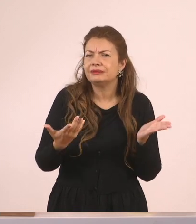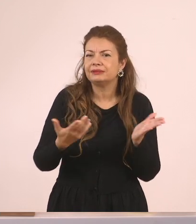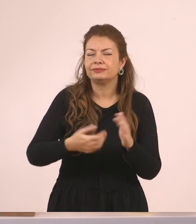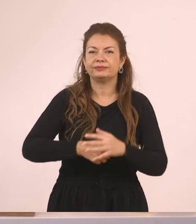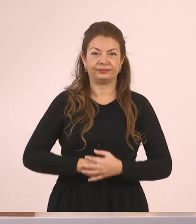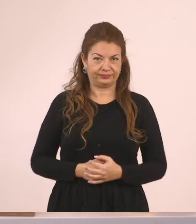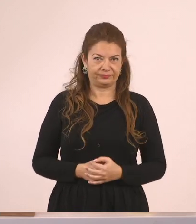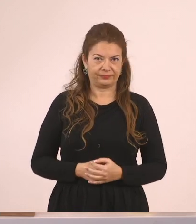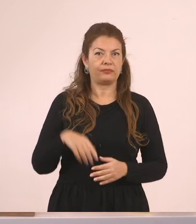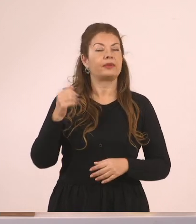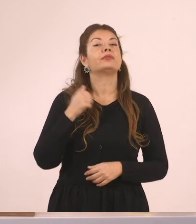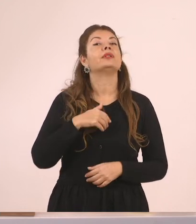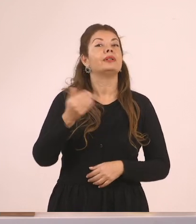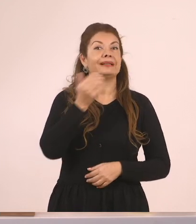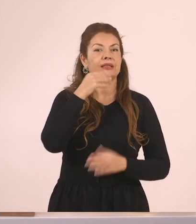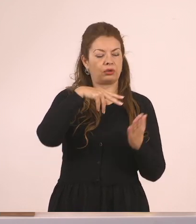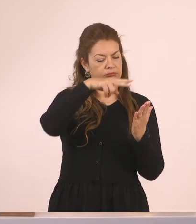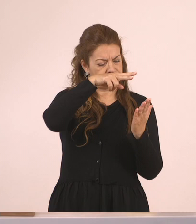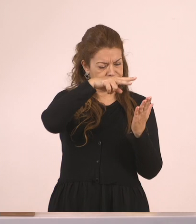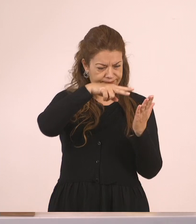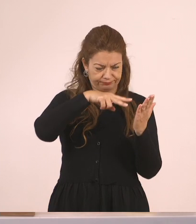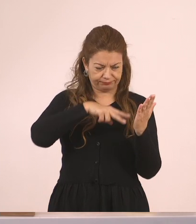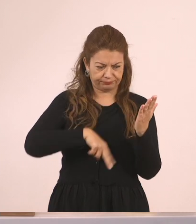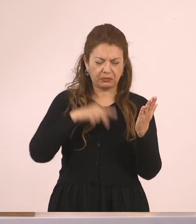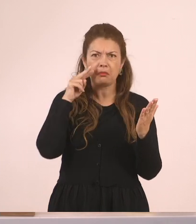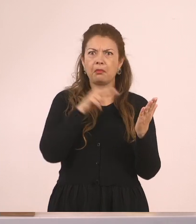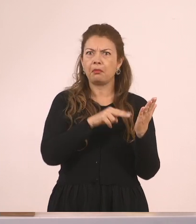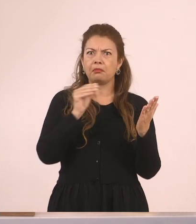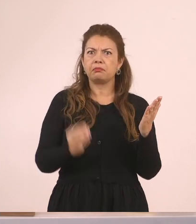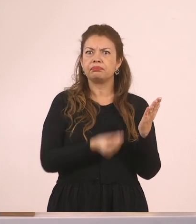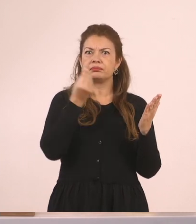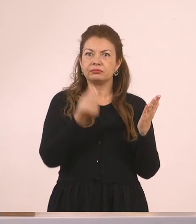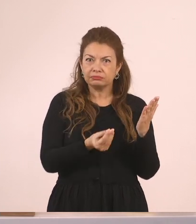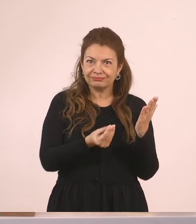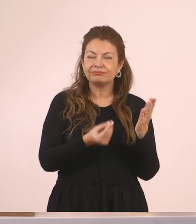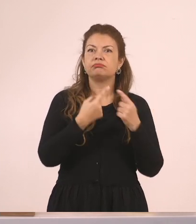Ρίχνοντας μια γρήγορη ματιά στο κείμενό μας, βλέπουμε ότι είναι λίγο διαφορετικό.